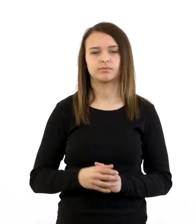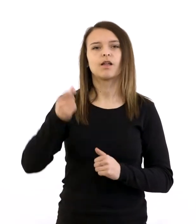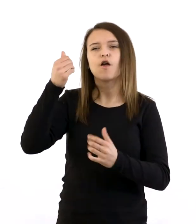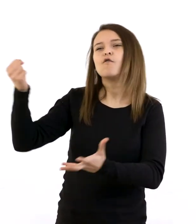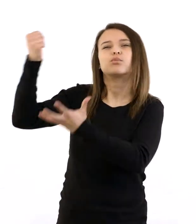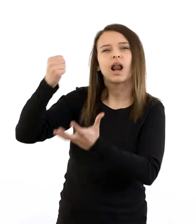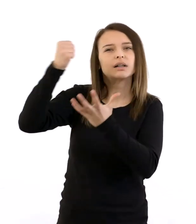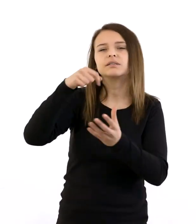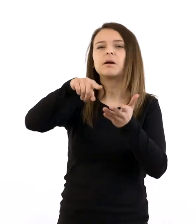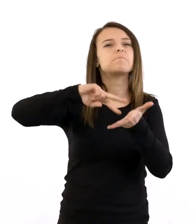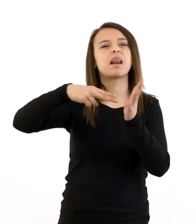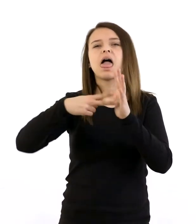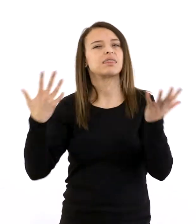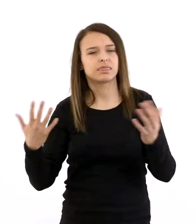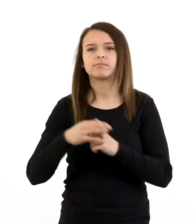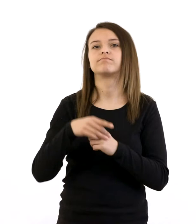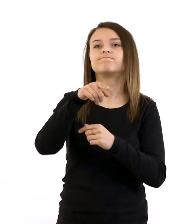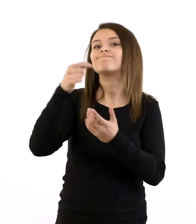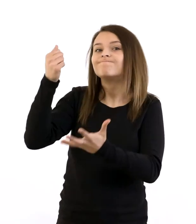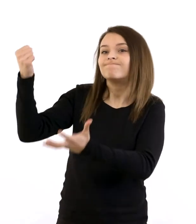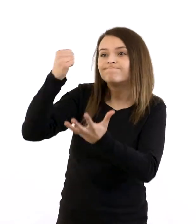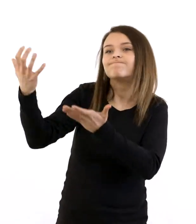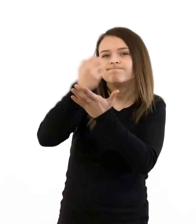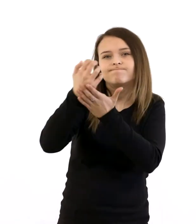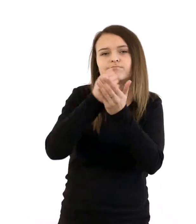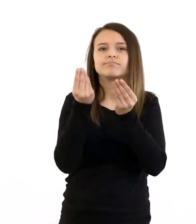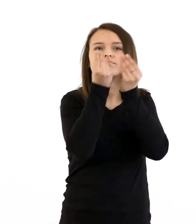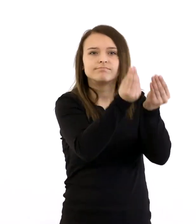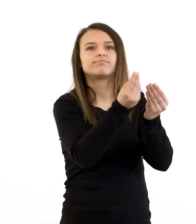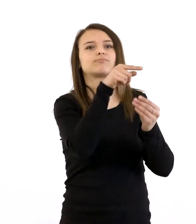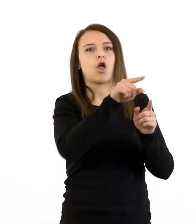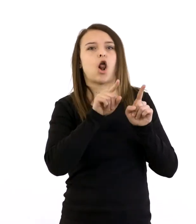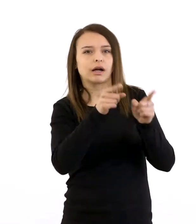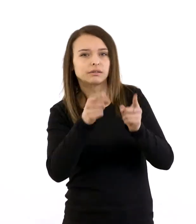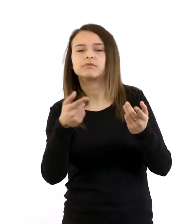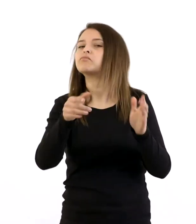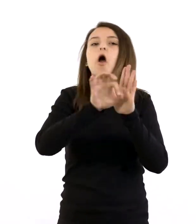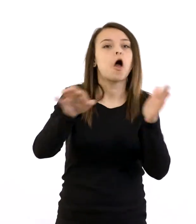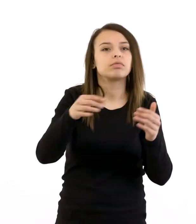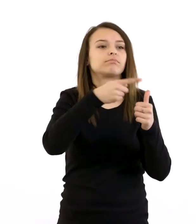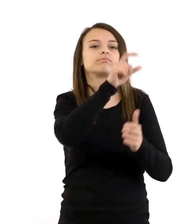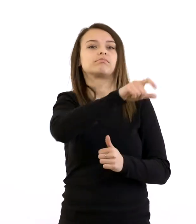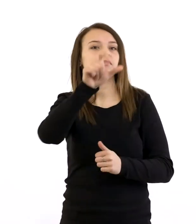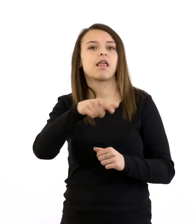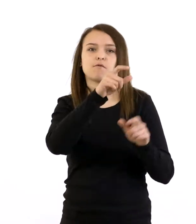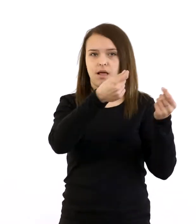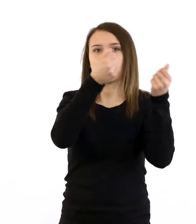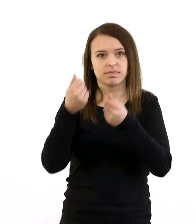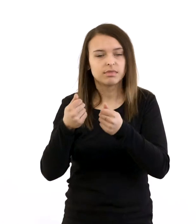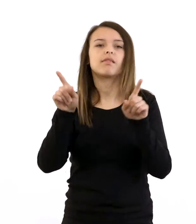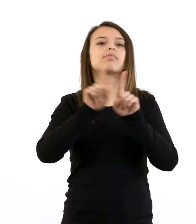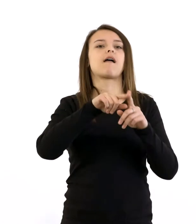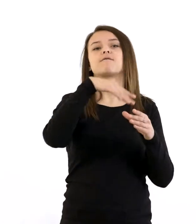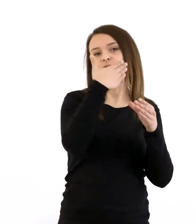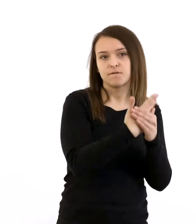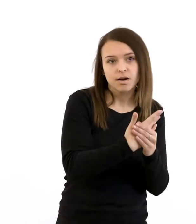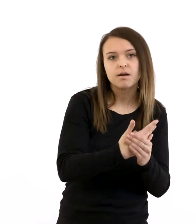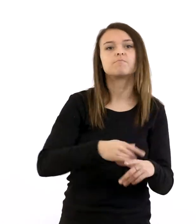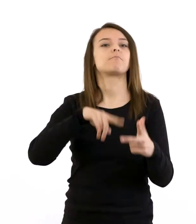Fundraising jest to strategia pozyskiwania funduszy na działalność organizacji od osób indywidualnych, firm, innych organizacji pozarządowych,